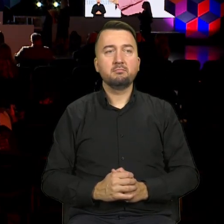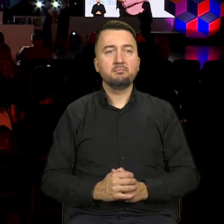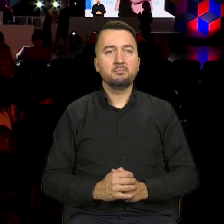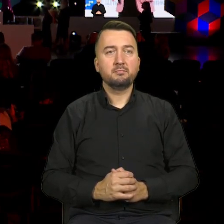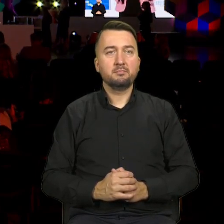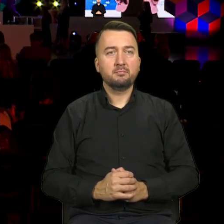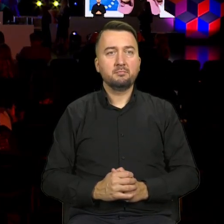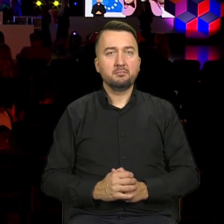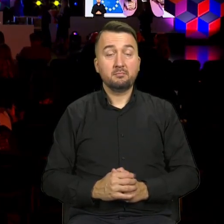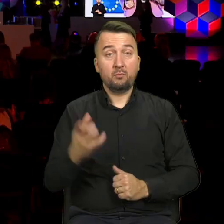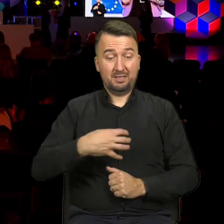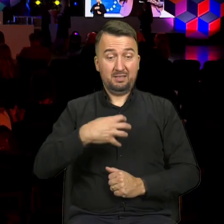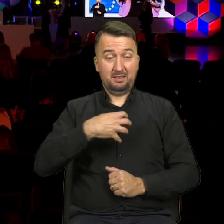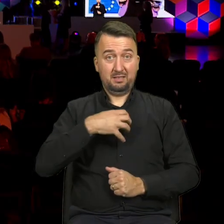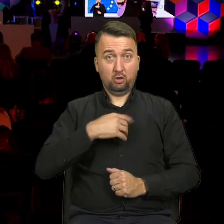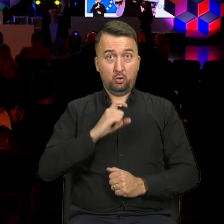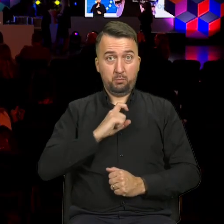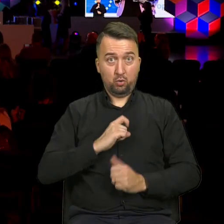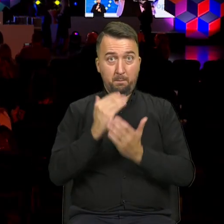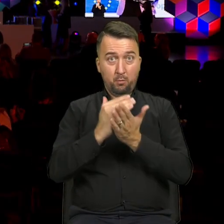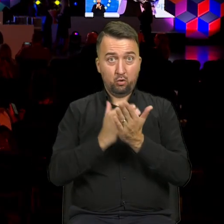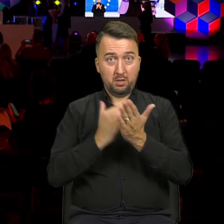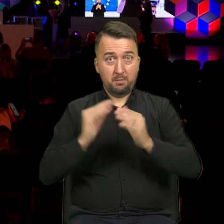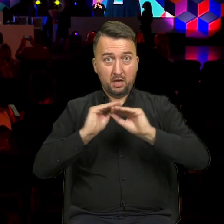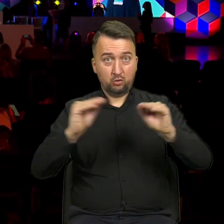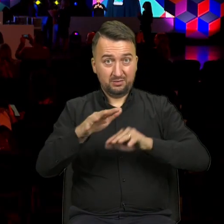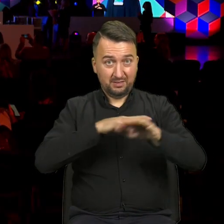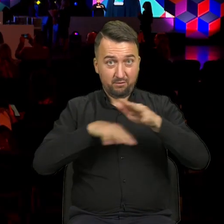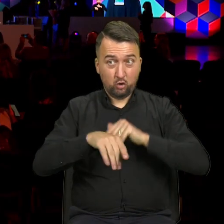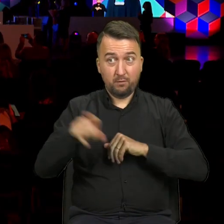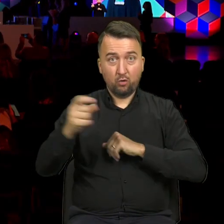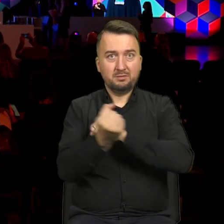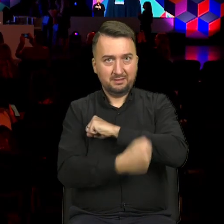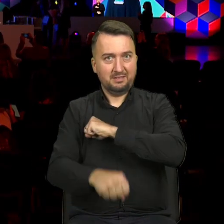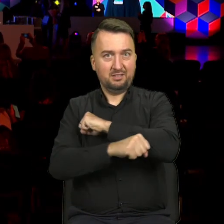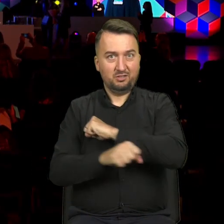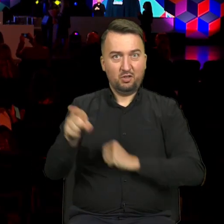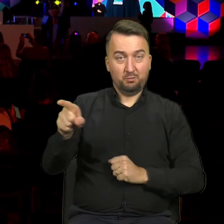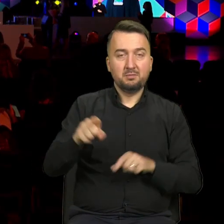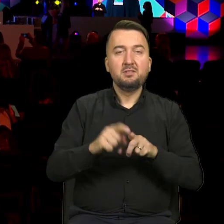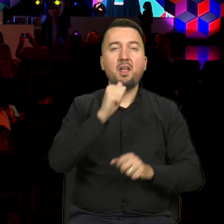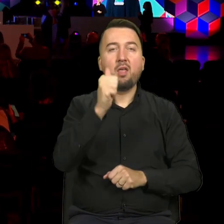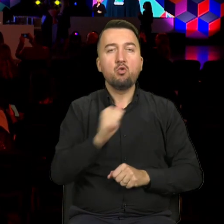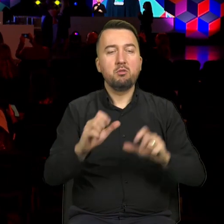To zastępczyni dyrektora Biura Programu Edukacji Zawodowej dla Młodzieży oraz Europejskiego Korpusu Solidarności,